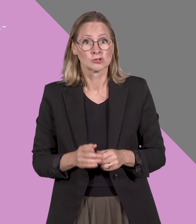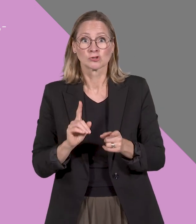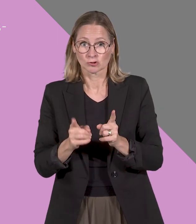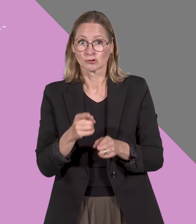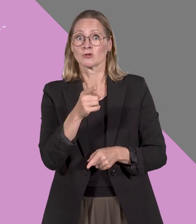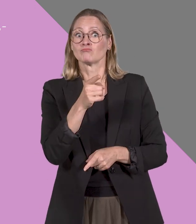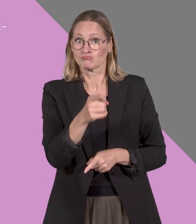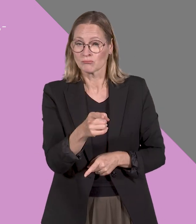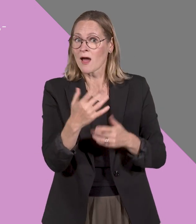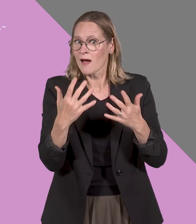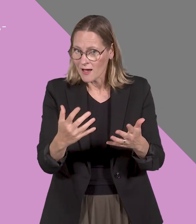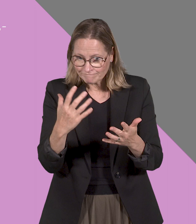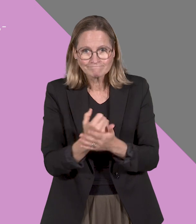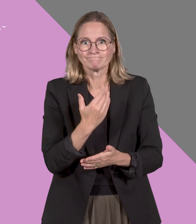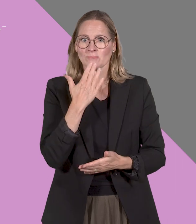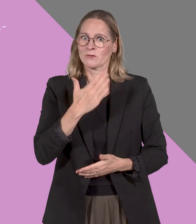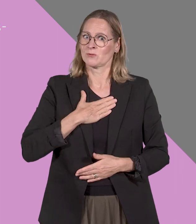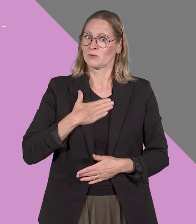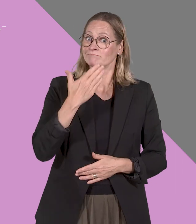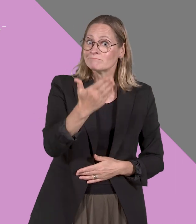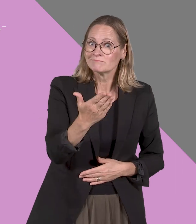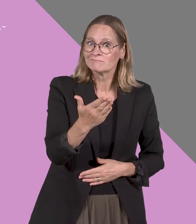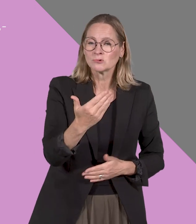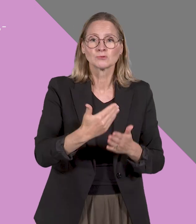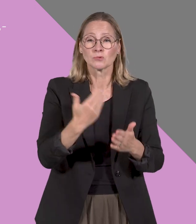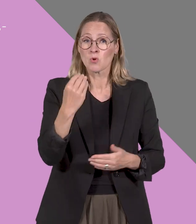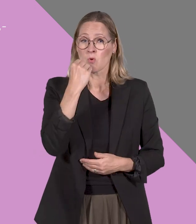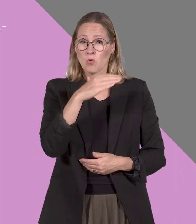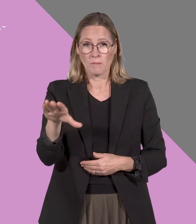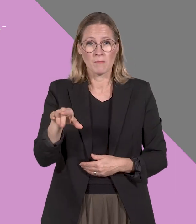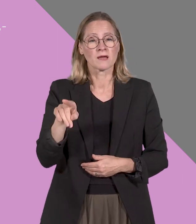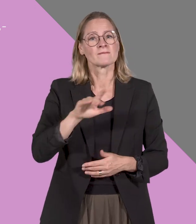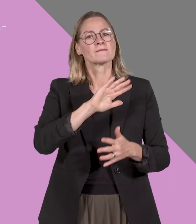Jos olet, niin nyt sinulla kävi tuuri, sillä Humak tarjoaa -